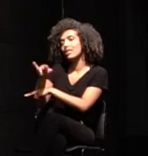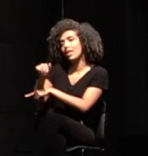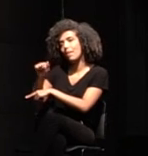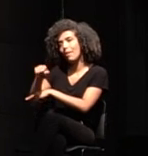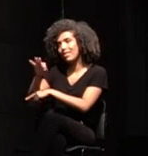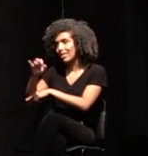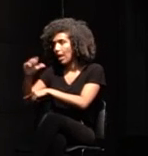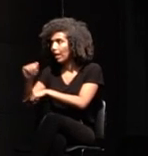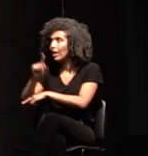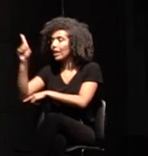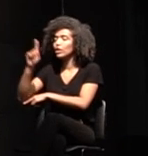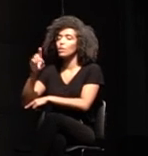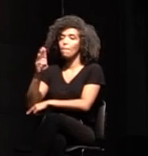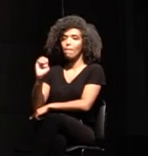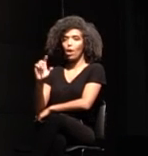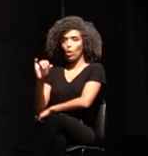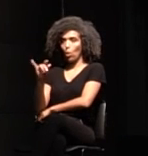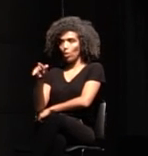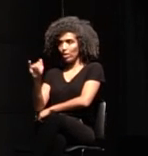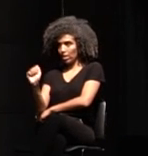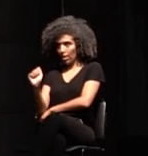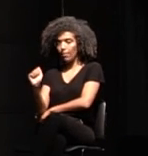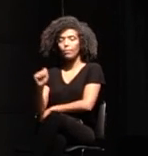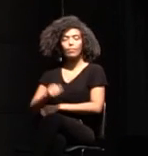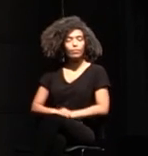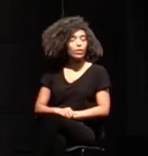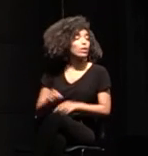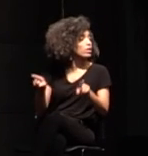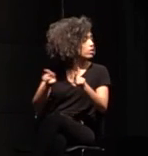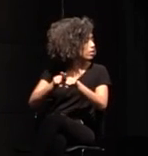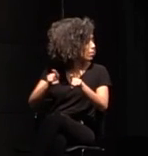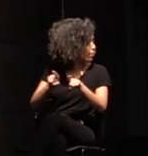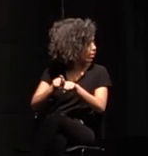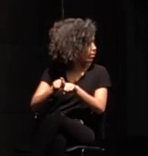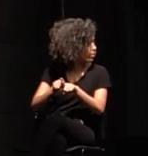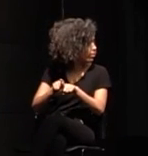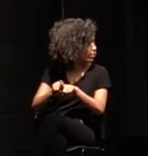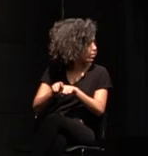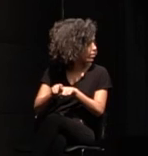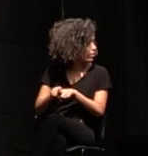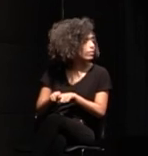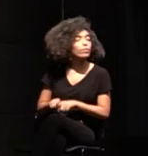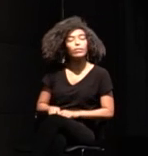Eu esqueci de agradecer também a uma entidade britânica feminista